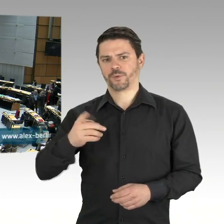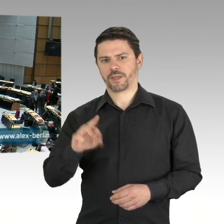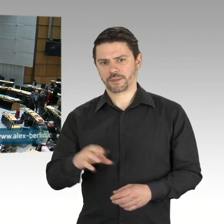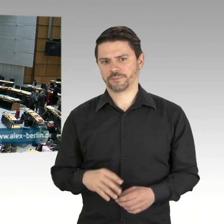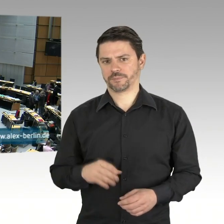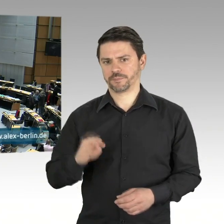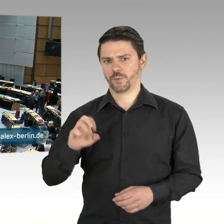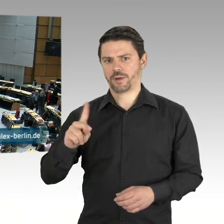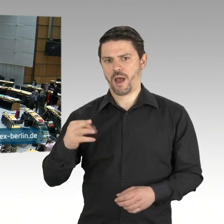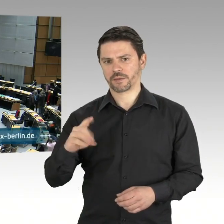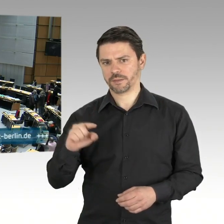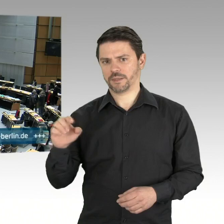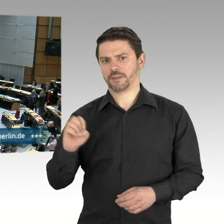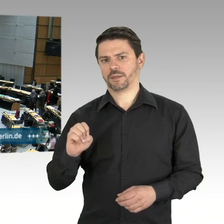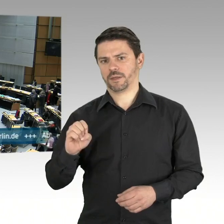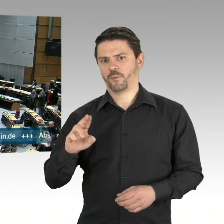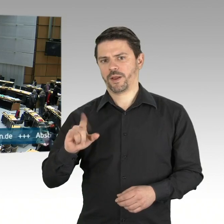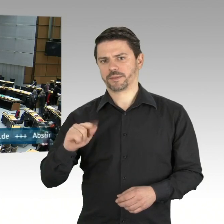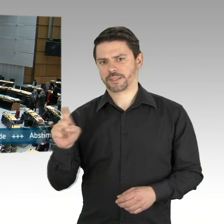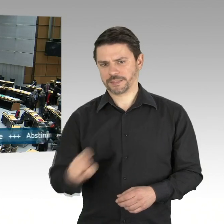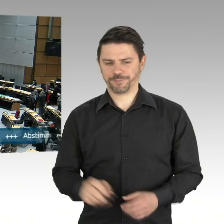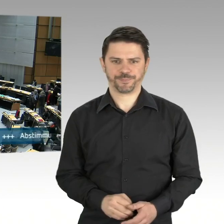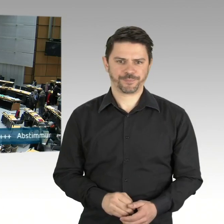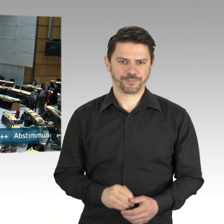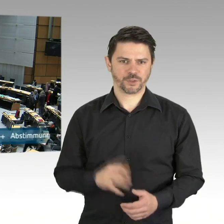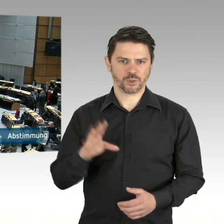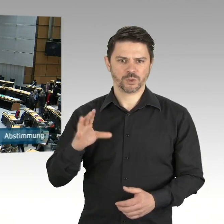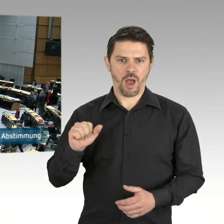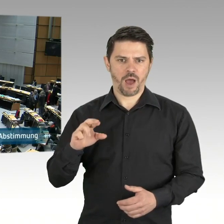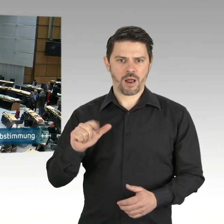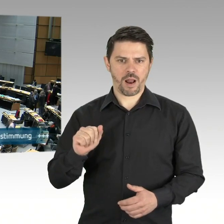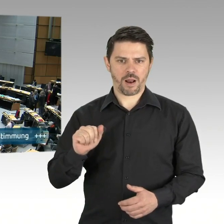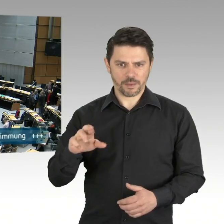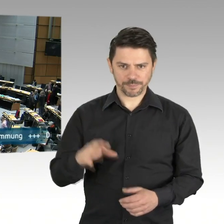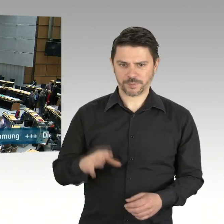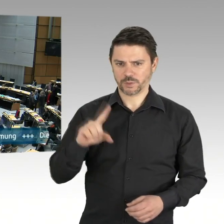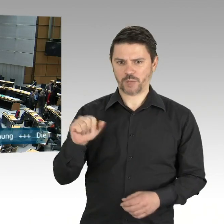Herr Mario Czaja. Herr Sebastian Czaja. Frau Dr. Ina Czyborra.